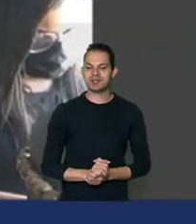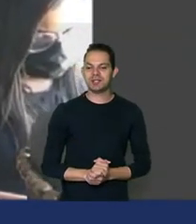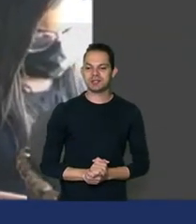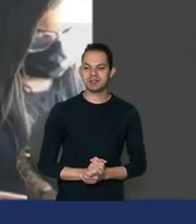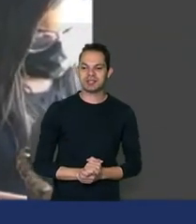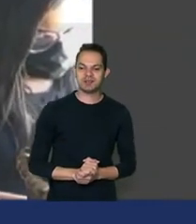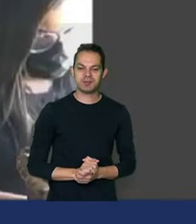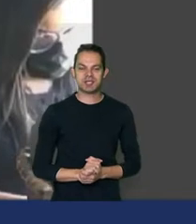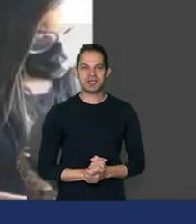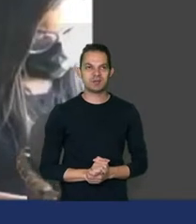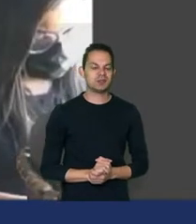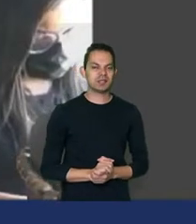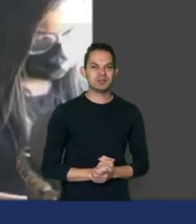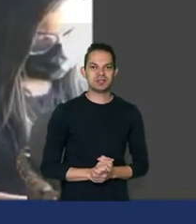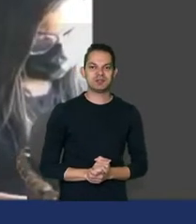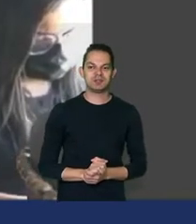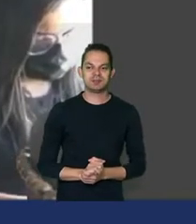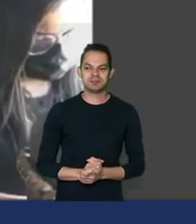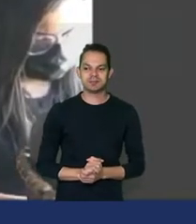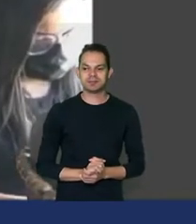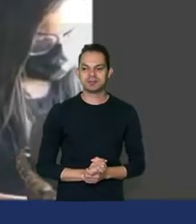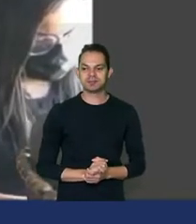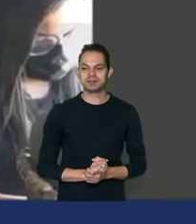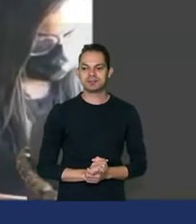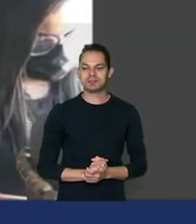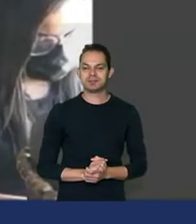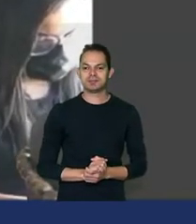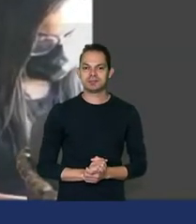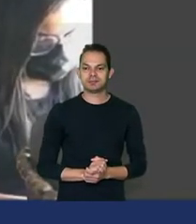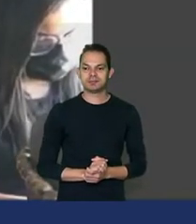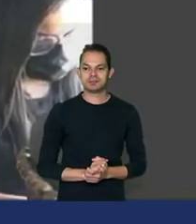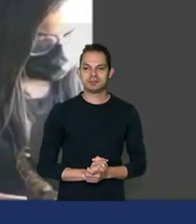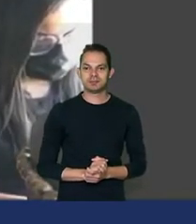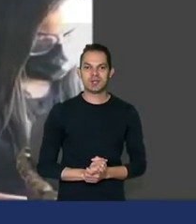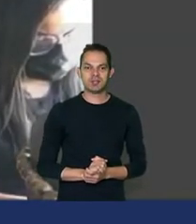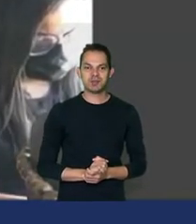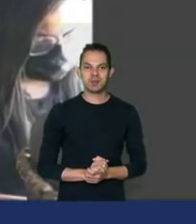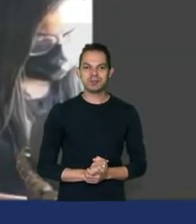CUSTANDO 105 DÓ LARES. NÓS ESTAMOS É BEIRA DO CAOS NO BRASIL E ESSA BRIGA LÁ NA RÚ SSIA, COM A UCRÂNIA, VEM DE